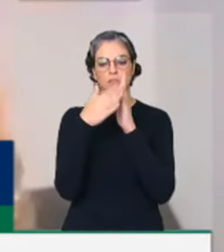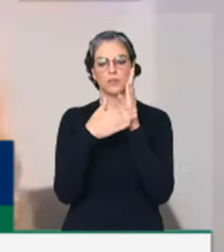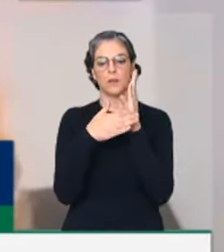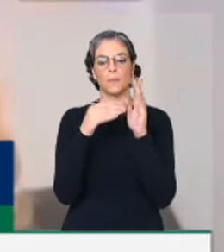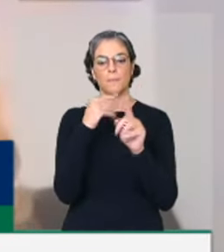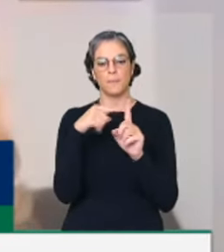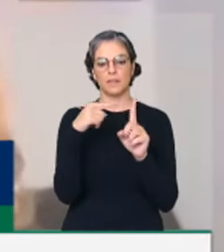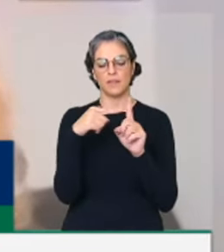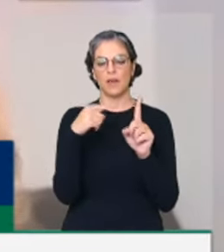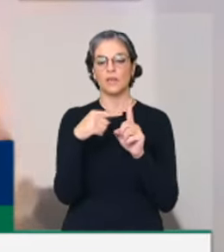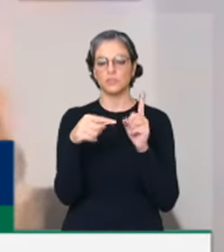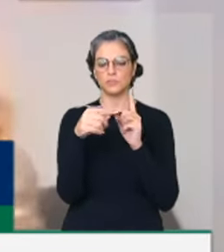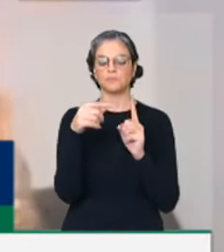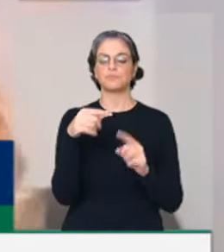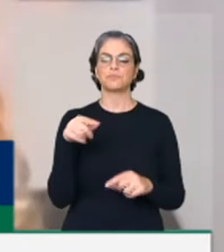DEFENDIA A SOBERANIA NACIONAL VOCÊ DEFENDIA UM PROJETO